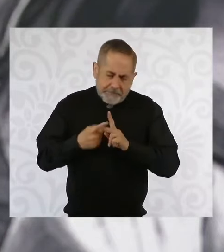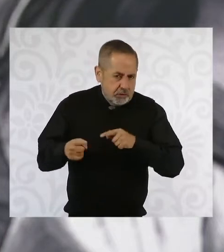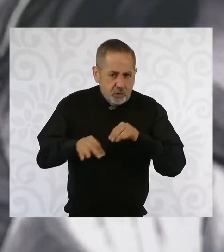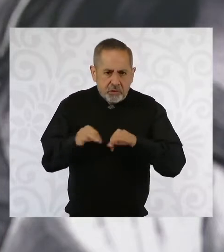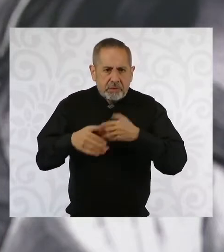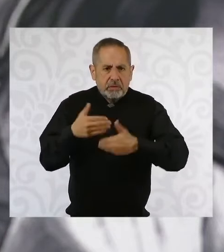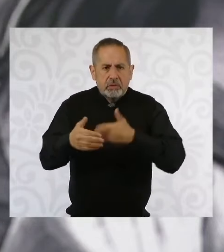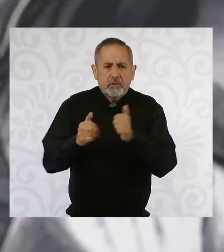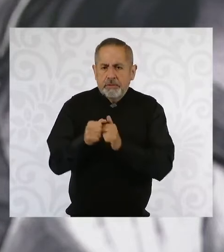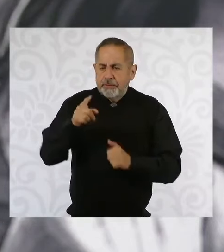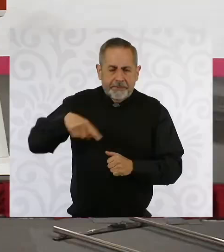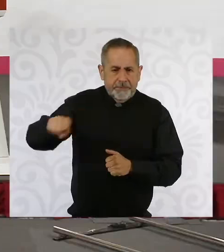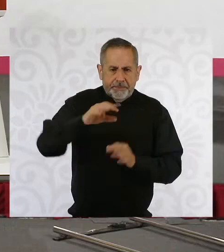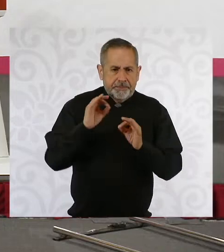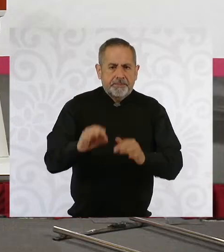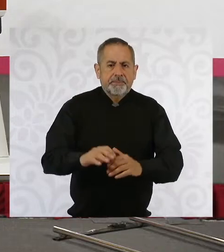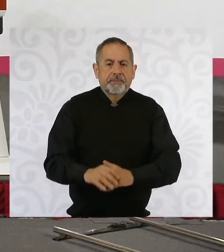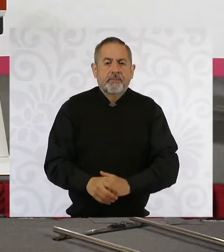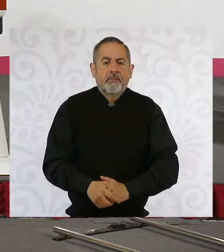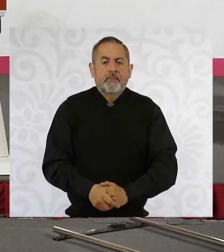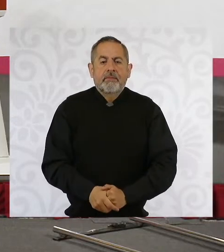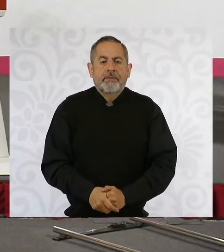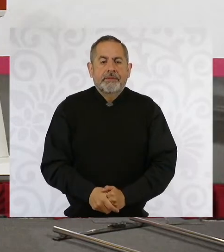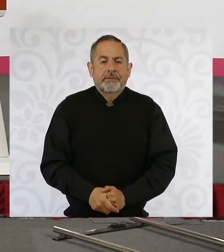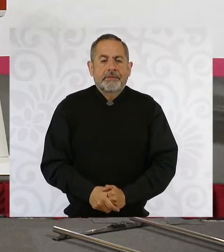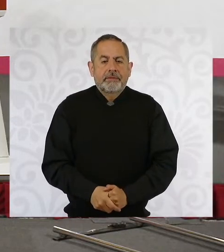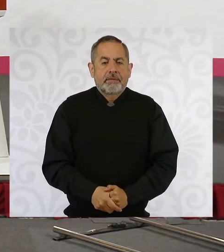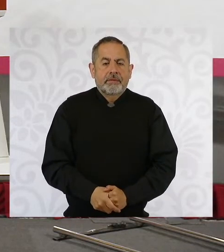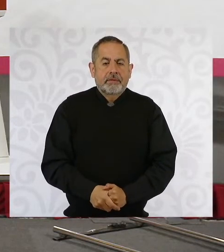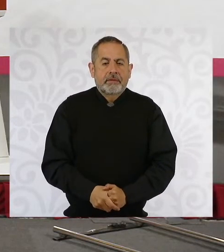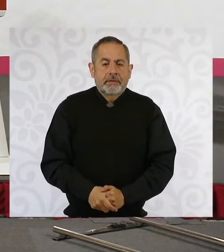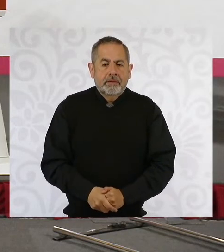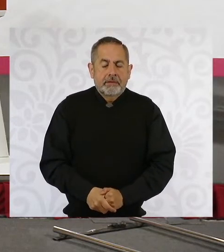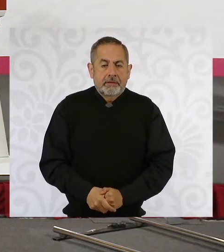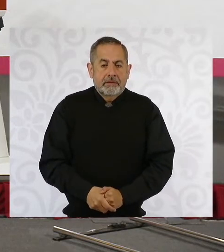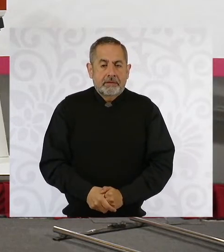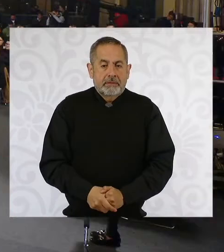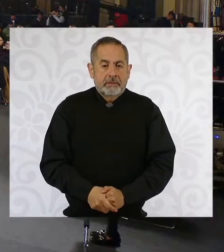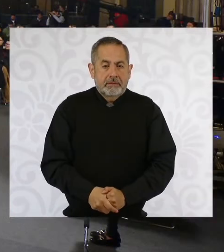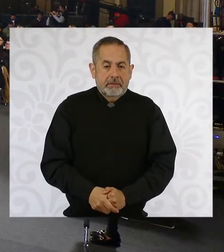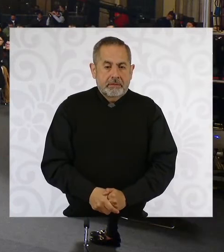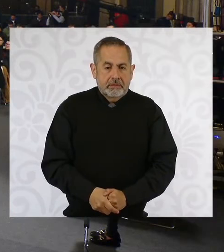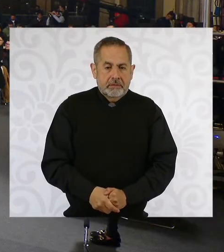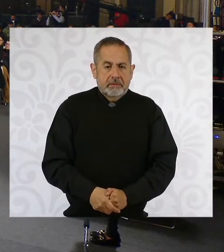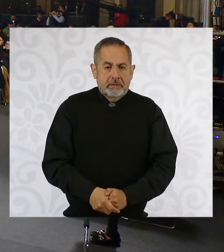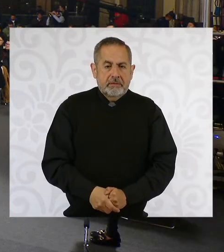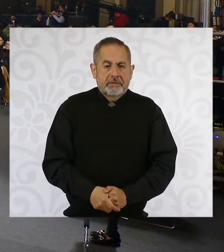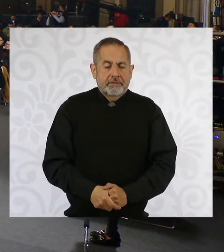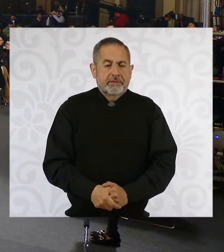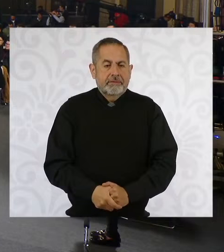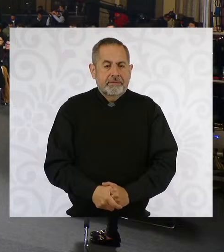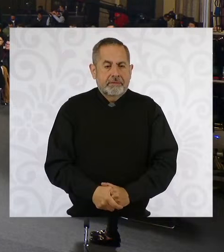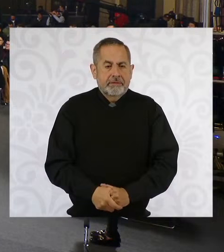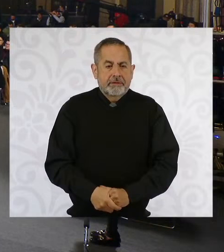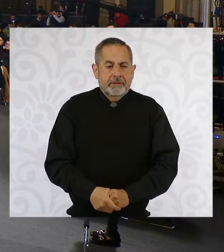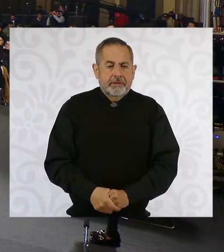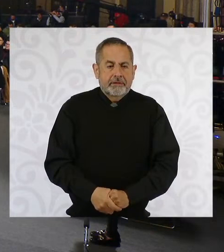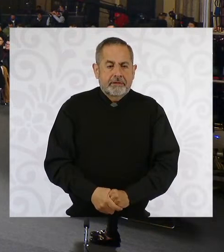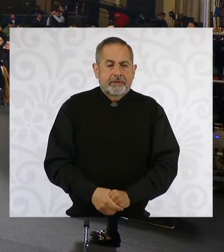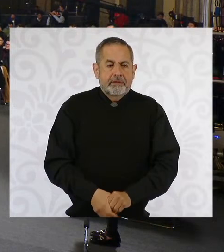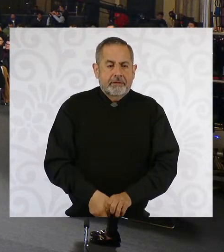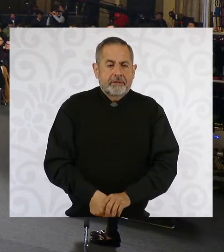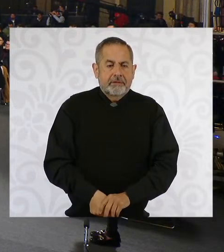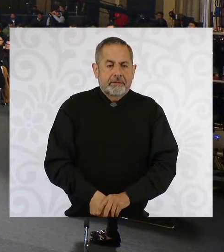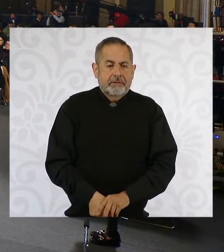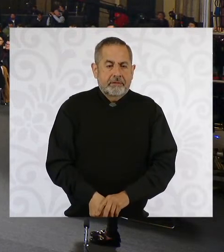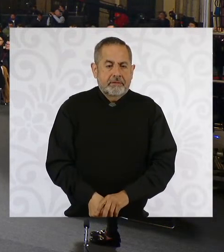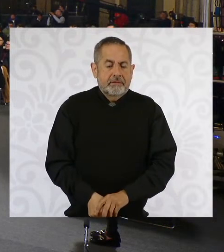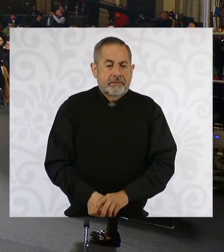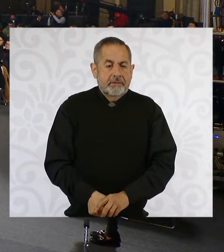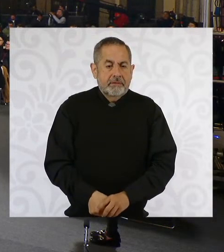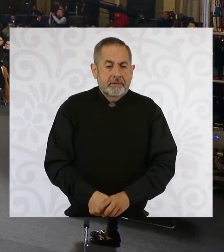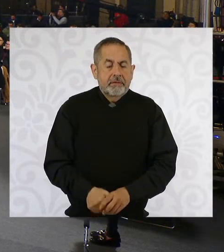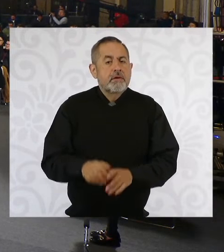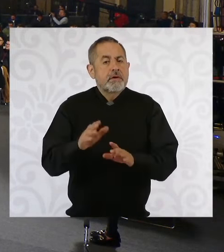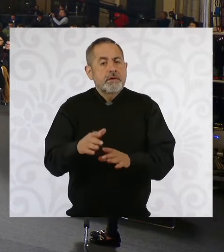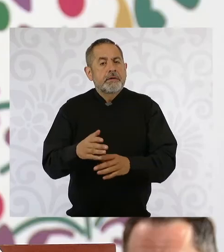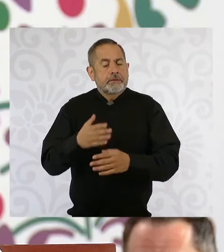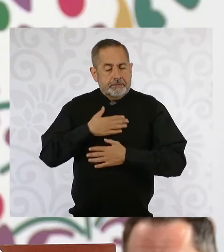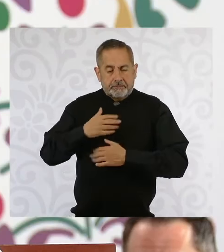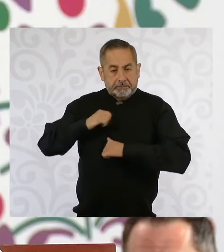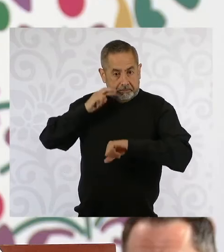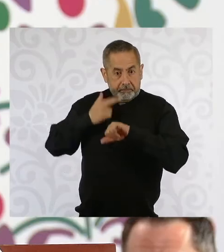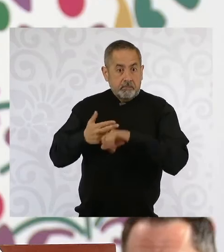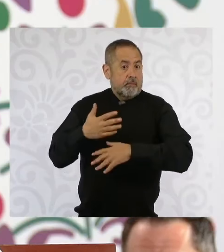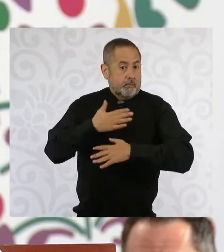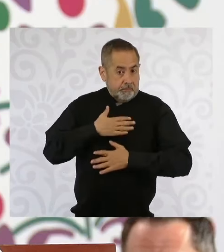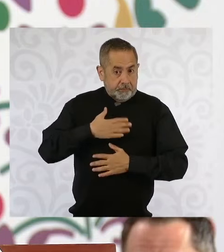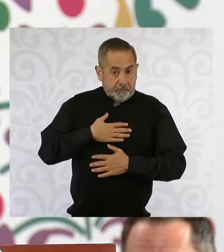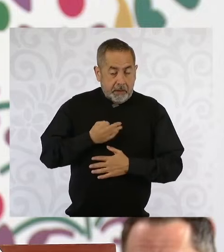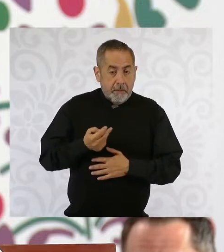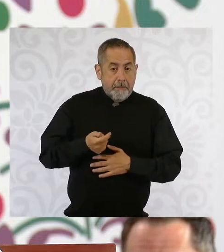ellos parte de lo que nos toca hacer en esta primera parte del del Análisis porque Recuerden